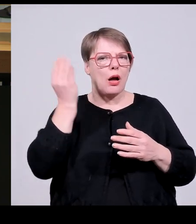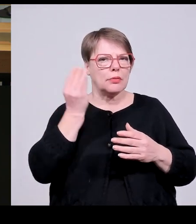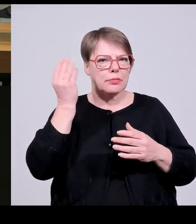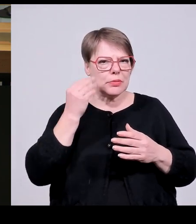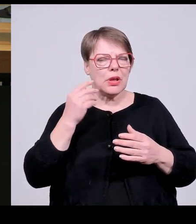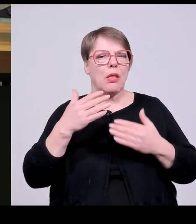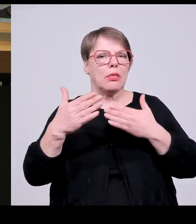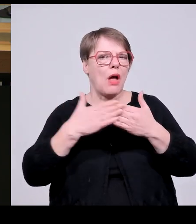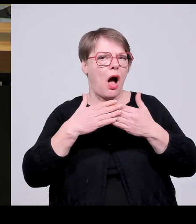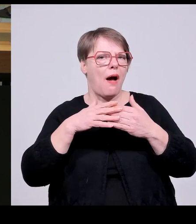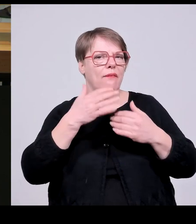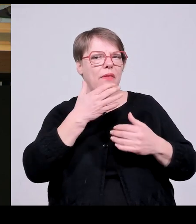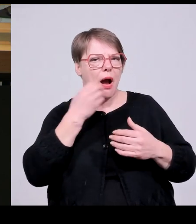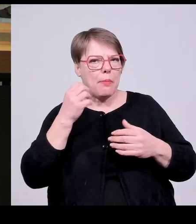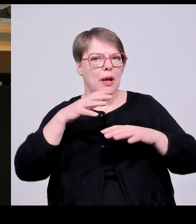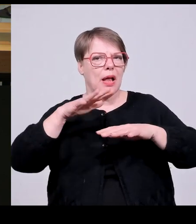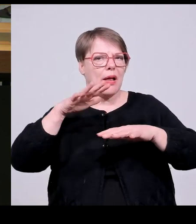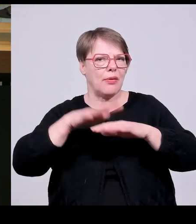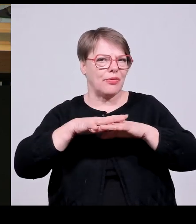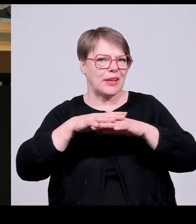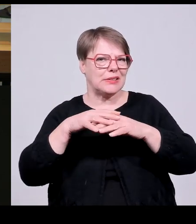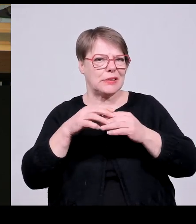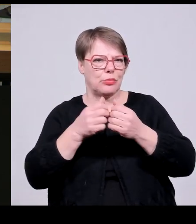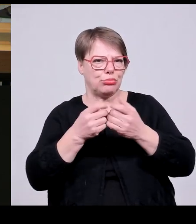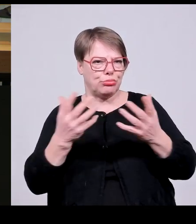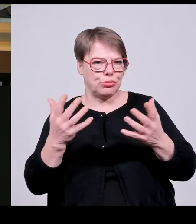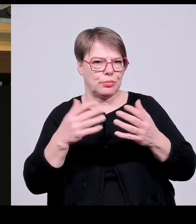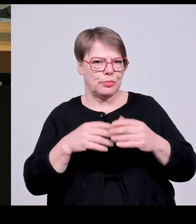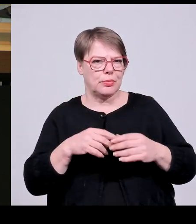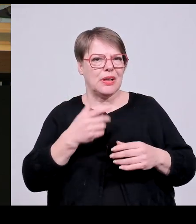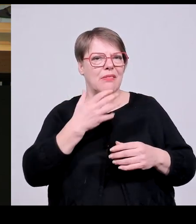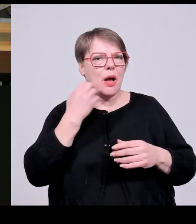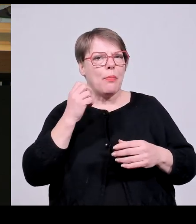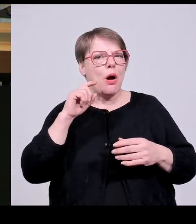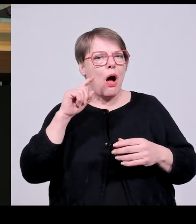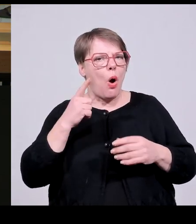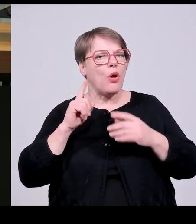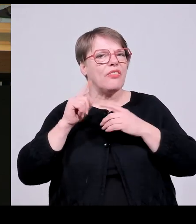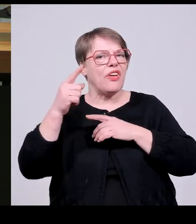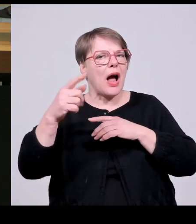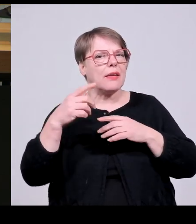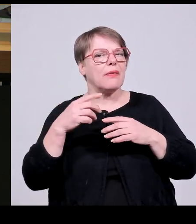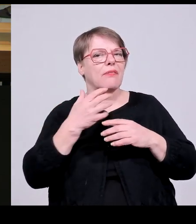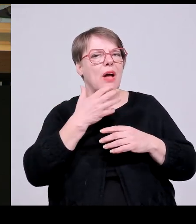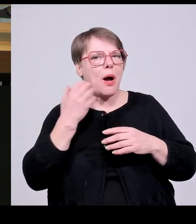Damit das gelingt, wollen wir Grüne in den nächsten drei Jahren zu dem zwei Milliarden Euro investieren.